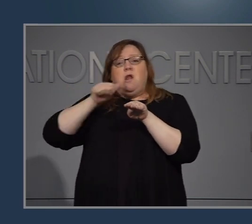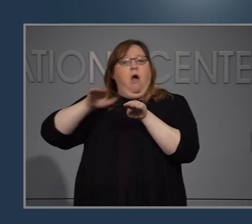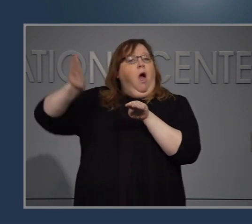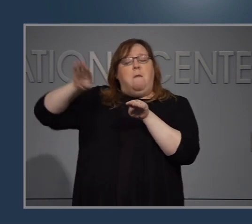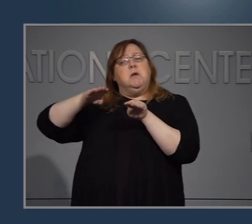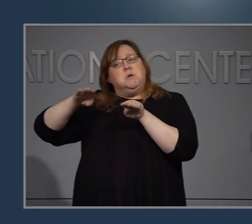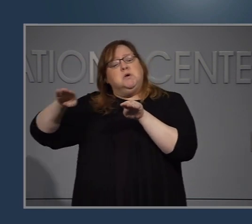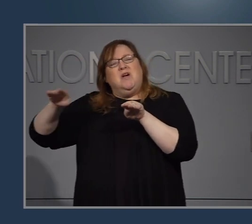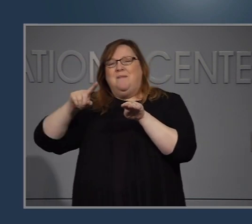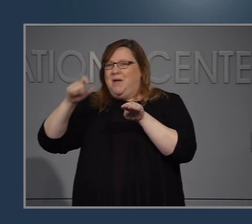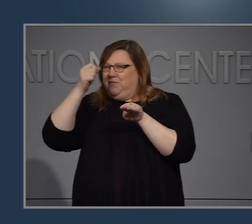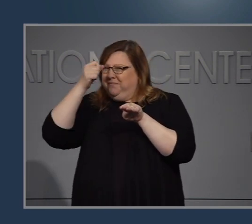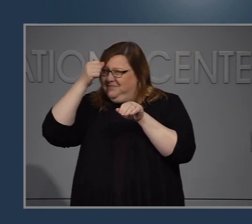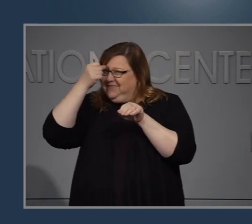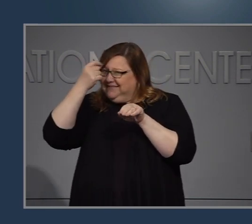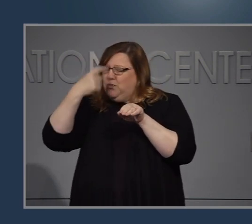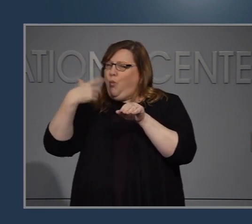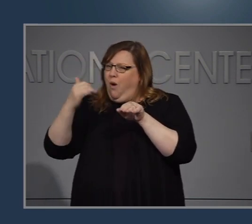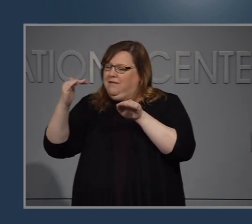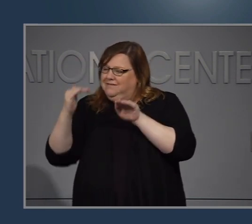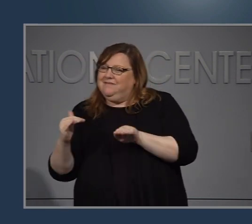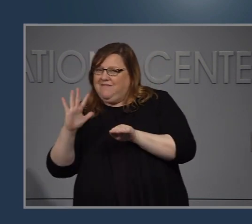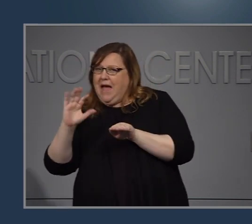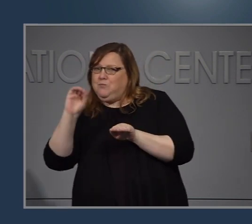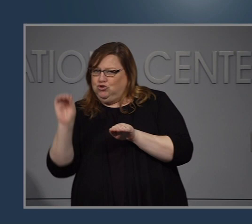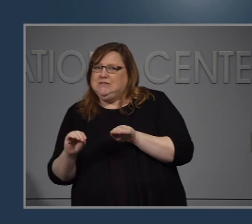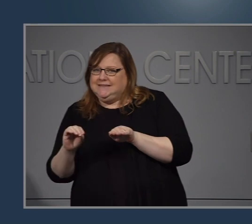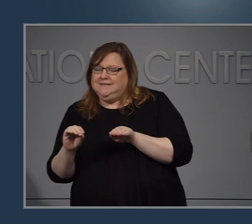trayectoria de Carolina del norte de estas hospitalizaciones está estable,